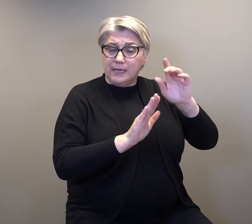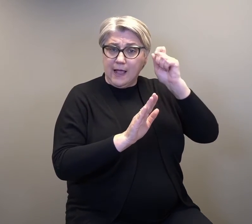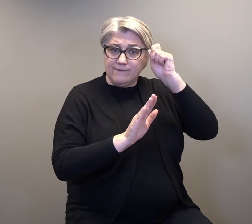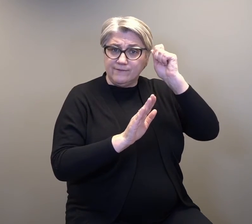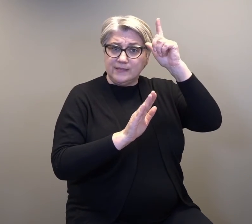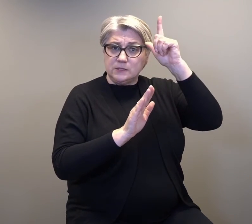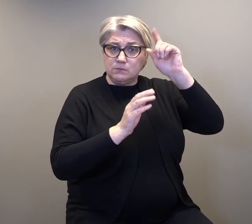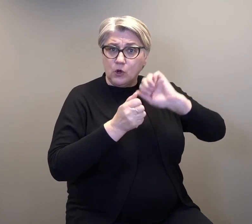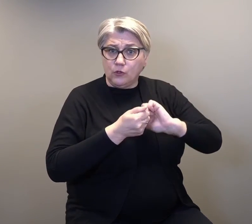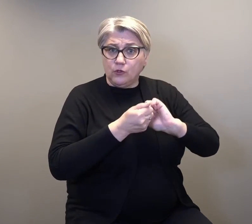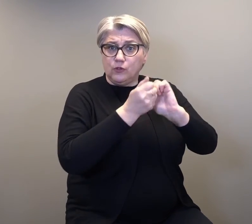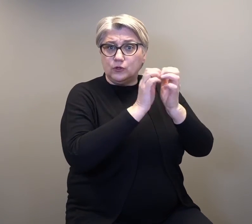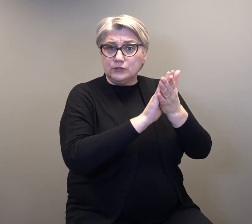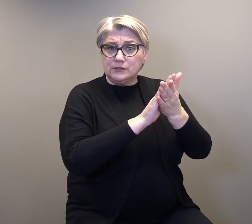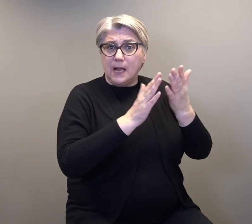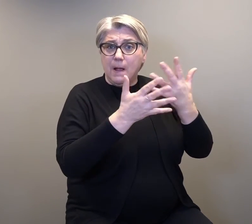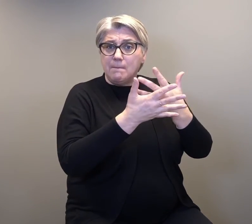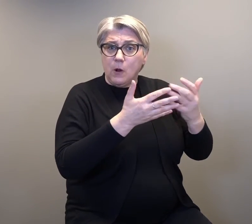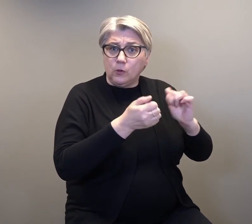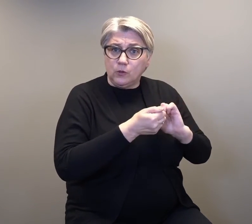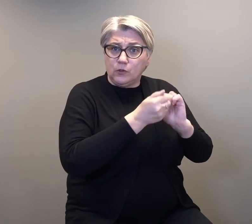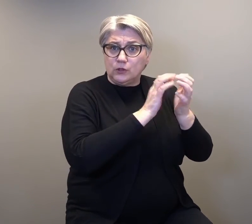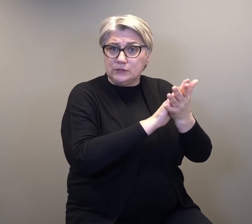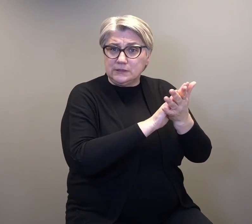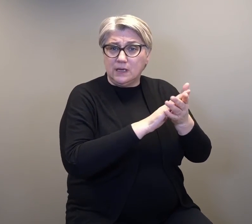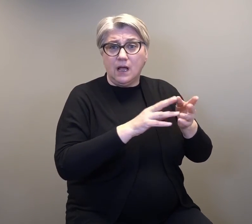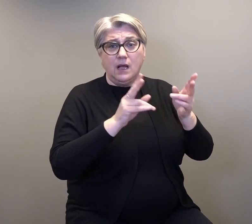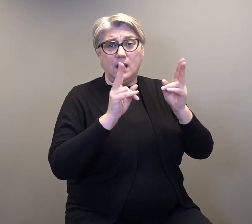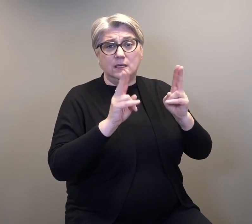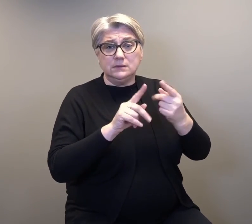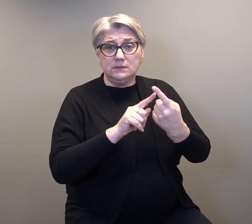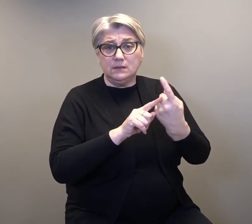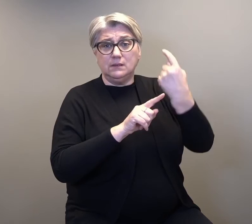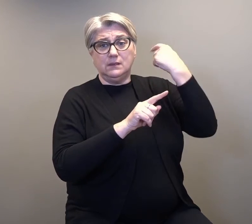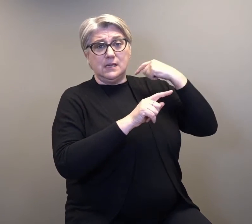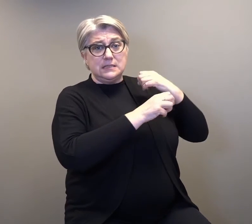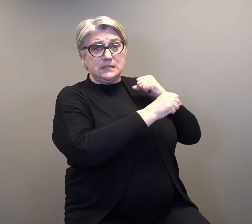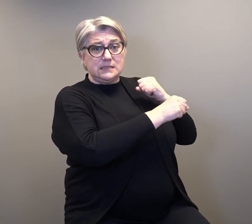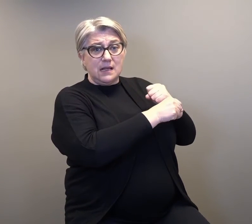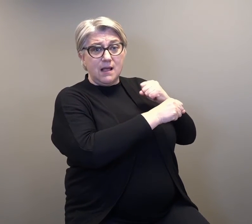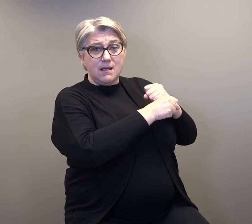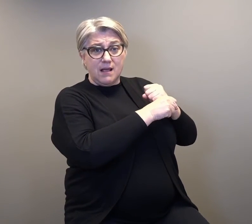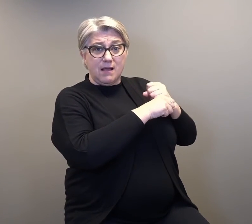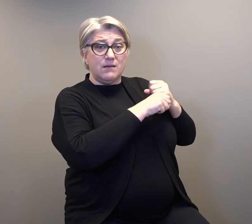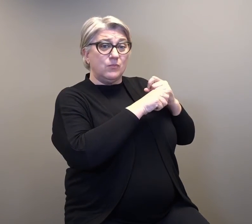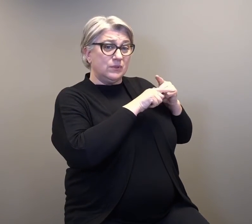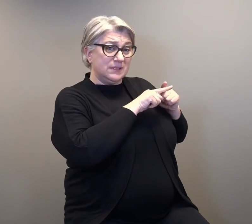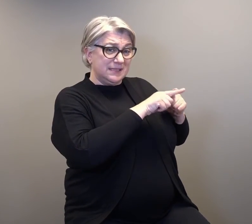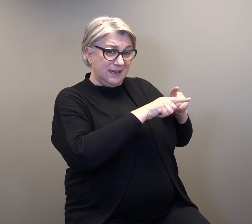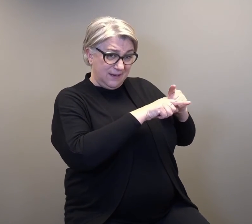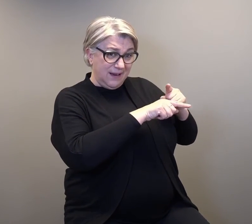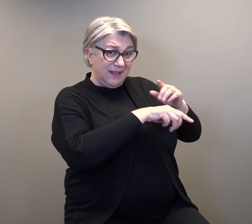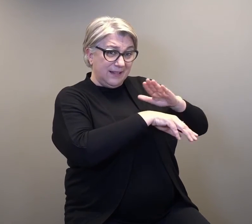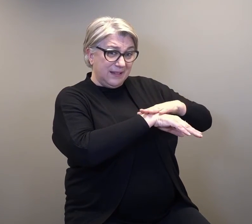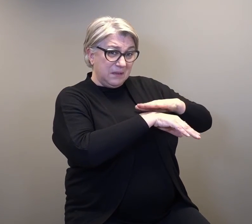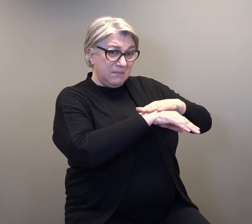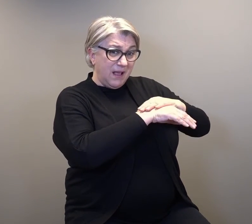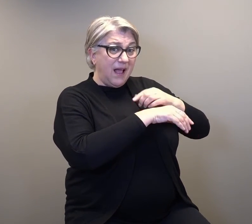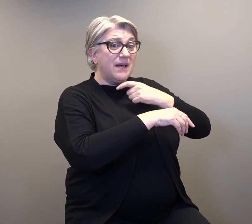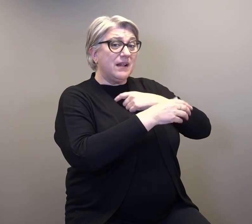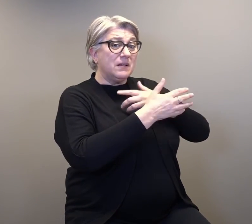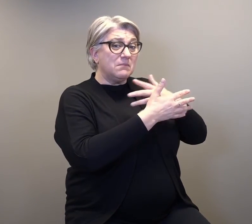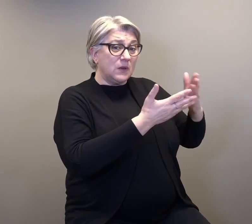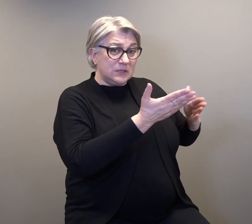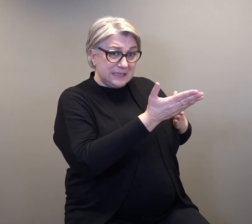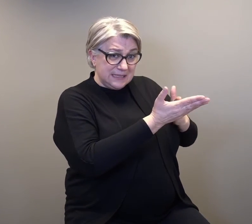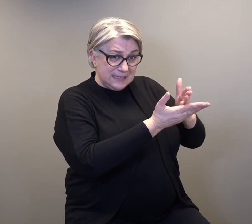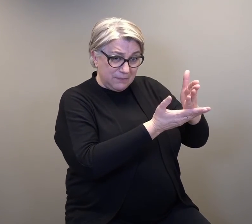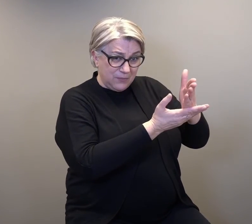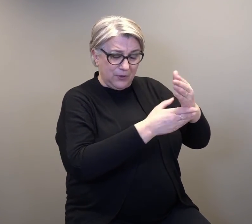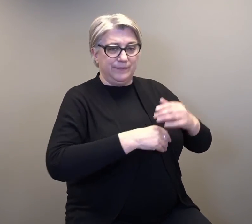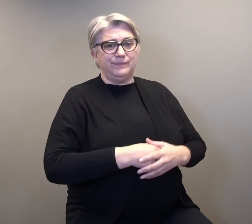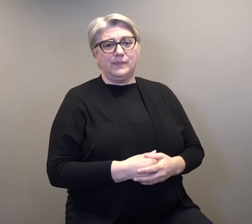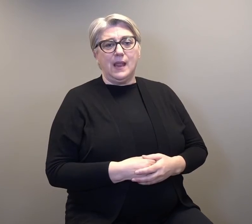fyrir vitsmuna- og málþroska þeirra eins og sagan á tímum raddmálsstefnu hefur sýnt.